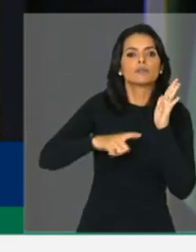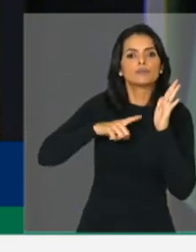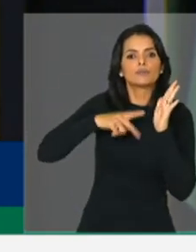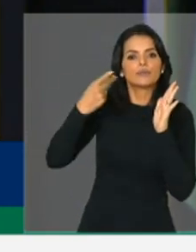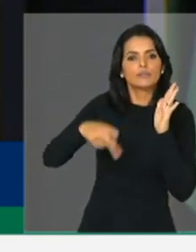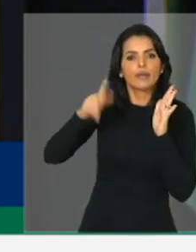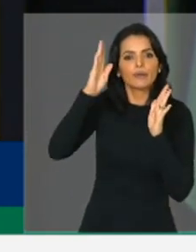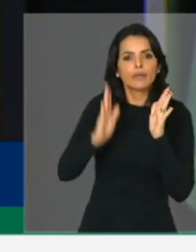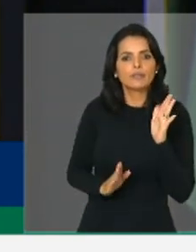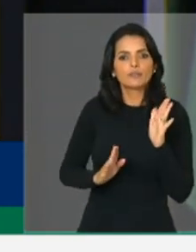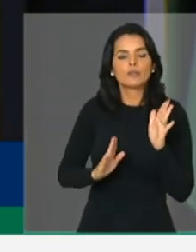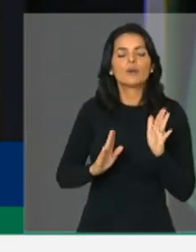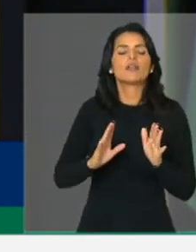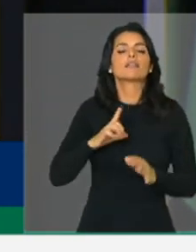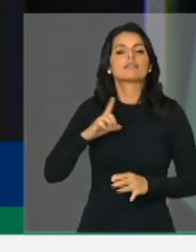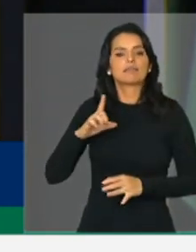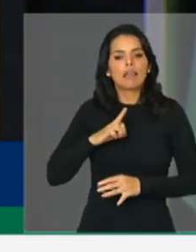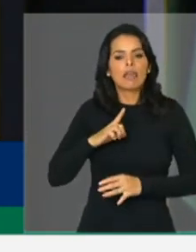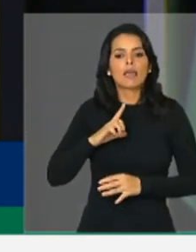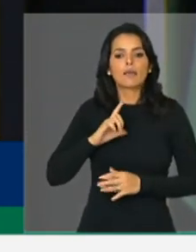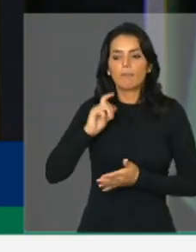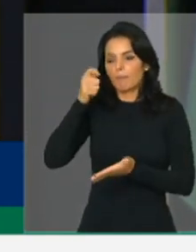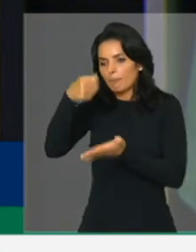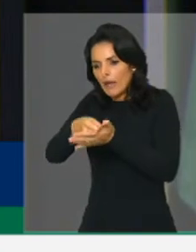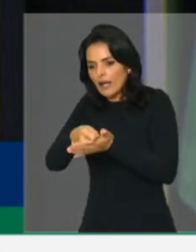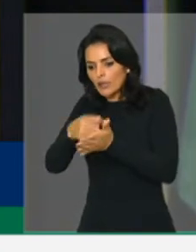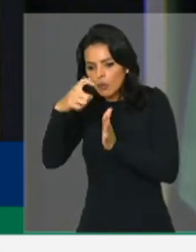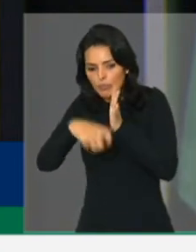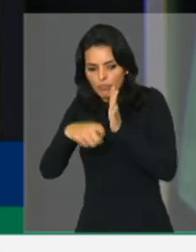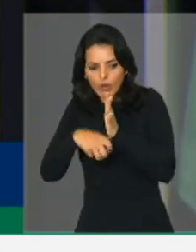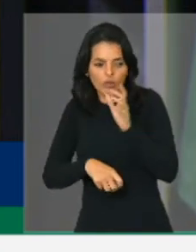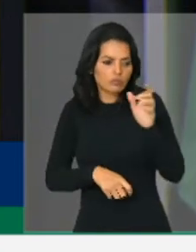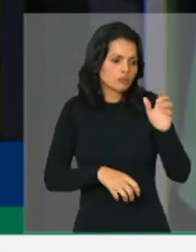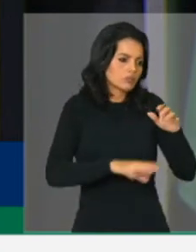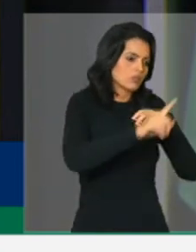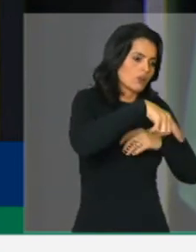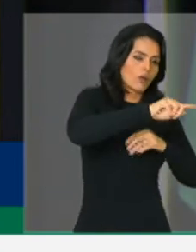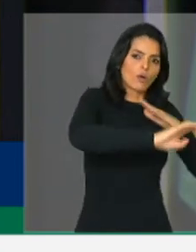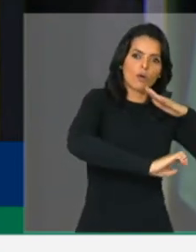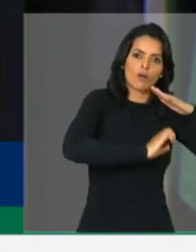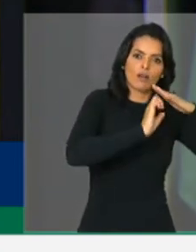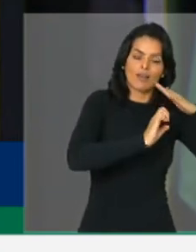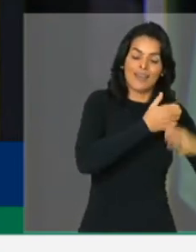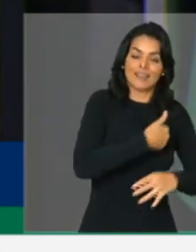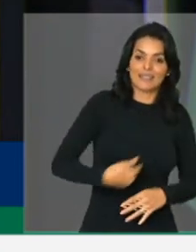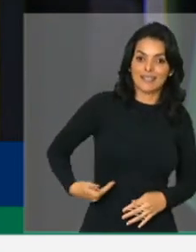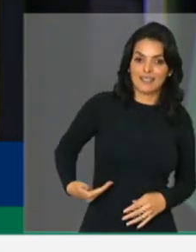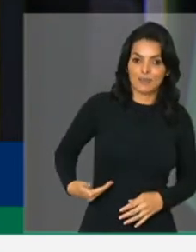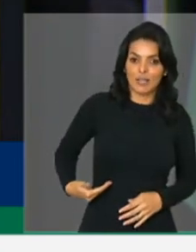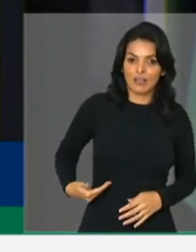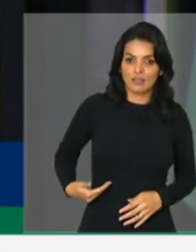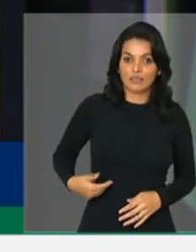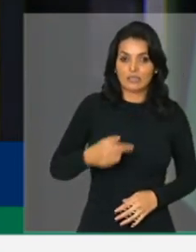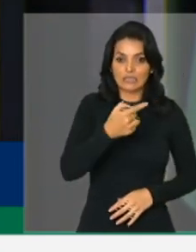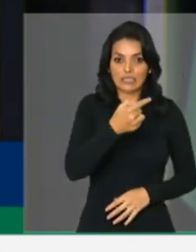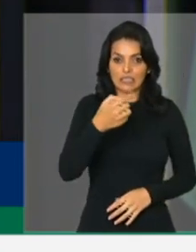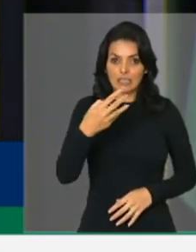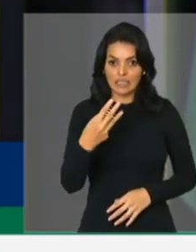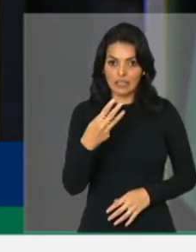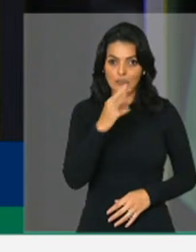VOLTA DE 2, 3%. VEJA... COMO ESTÁ DOENTE O NOSSO SISTEMA TRIBUTÁRIO VEJA COMO ISSO CUSTA, ESSE 5.4 TRILHÕES DE